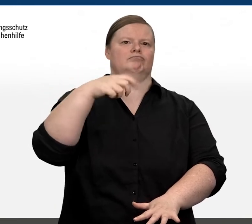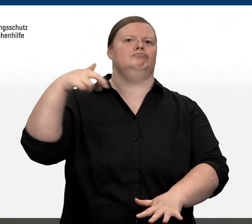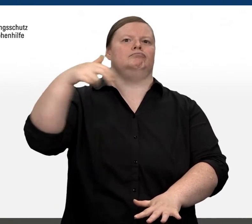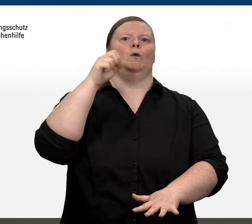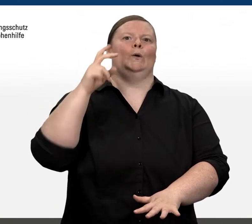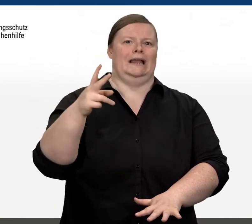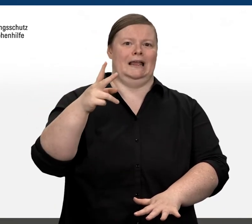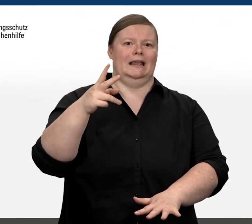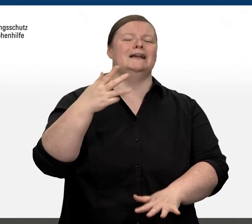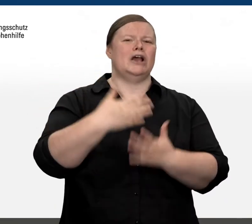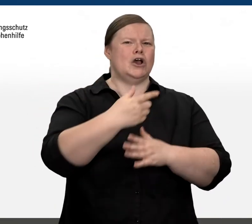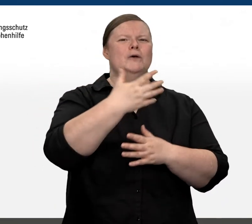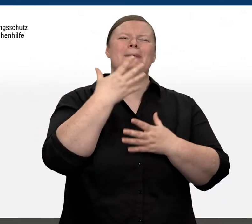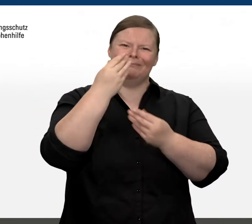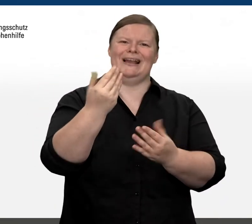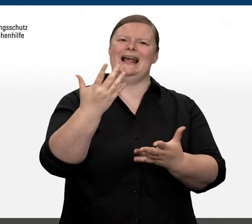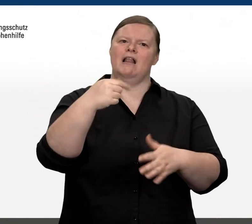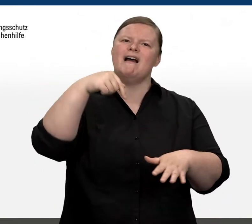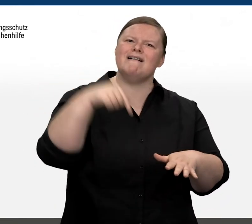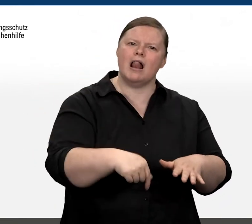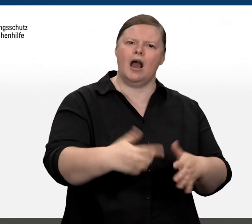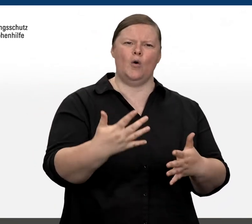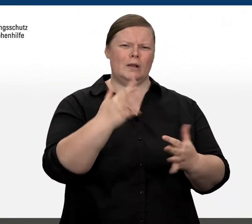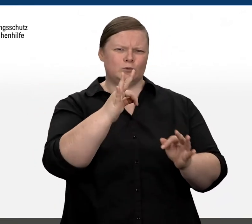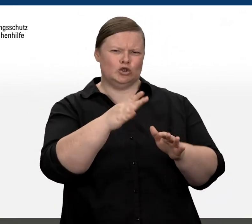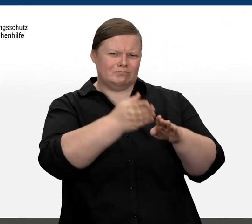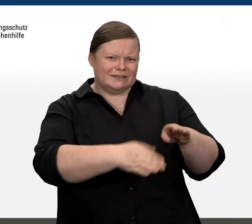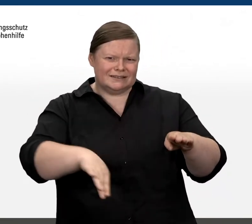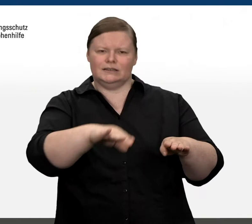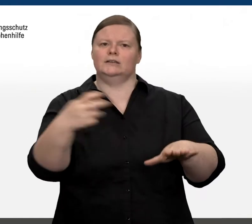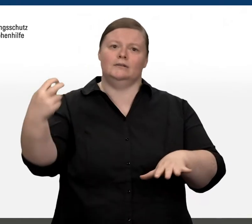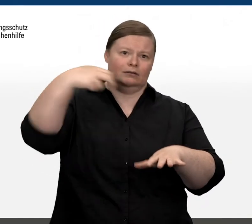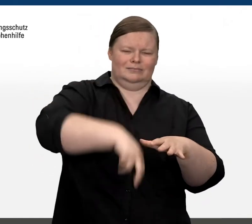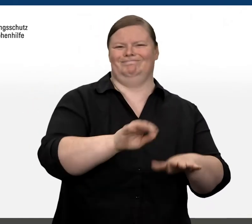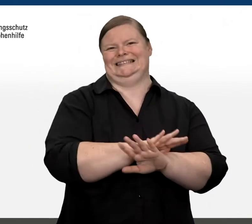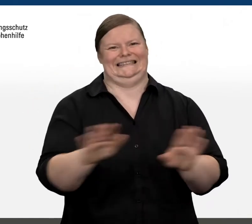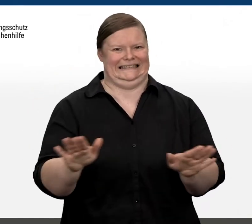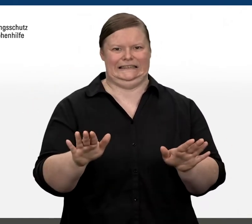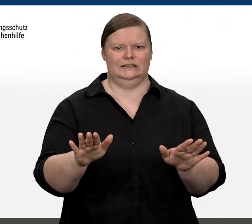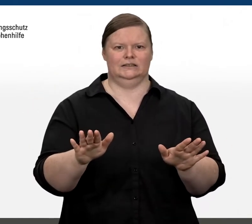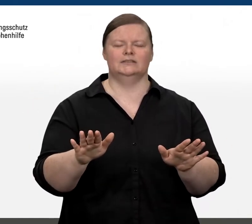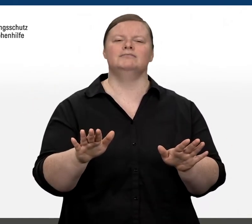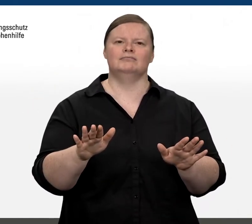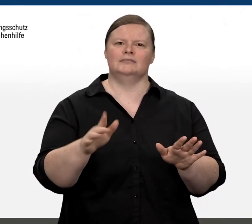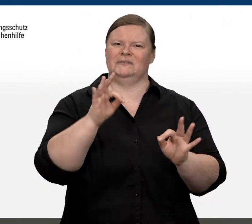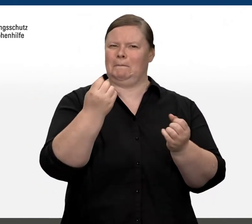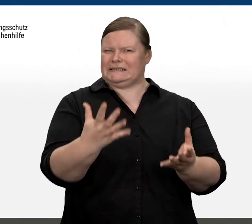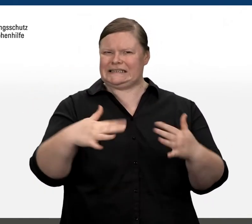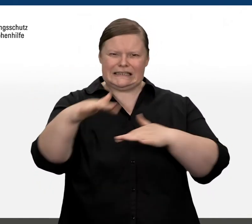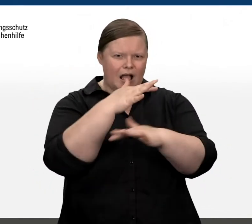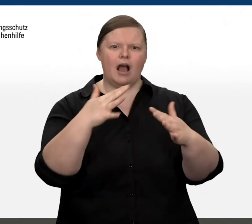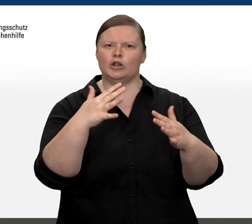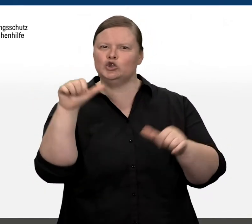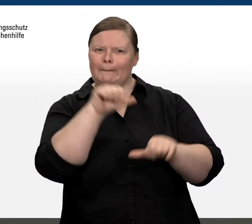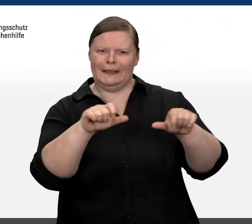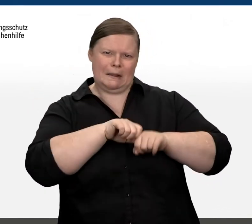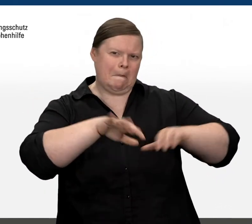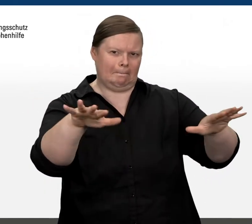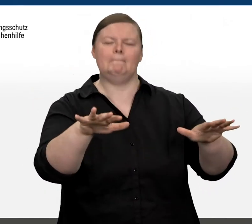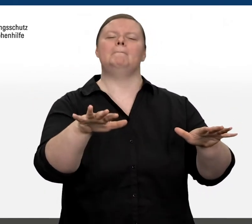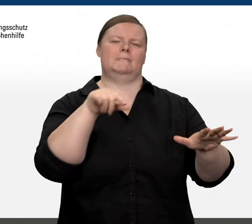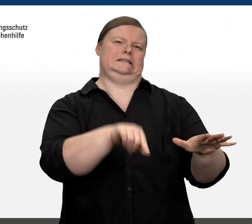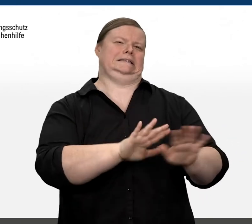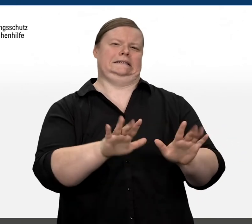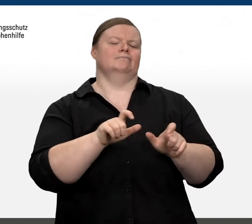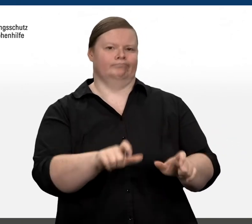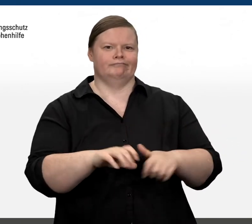vermeiden Sie deshalb diese Räume bei Chemikalienfreisetzung.